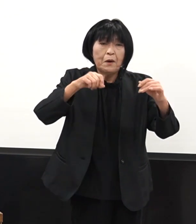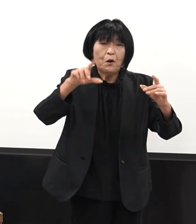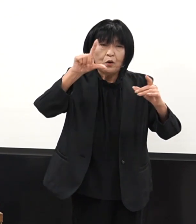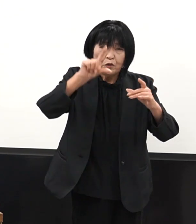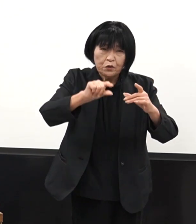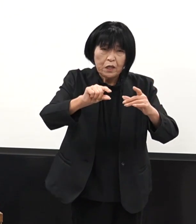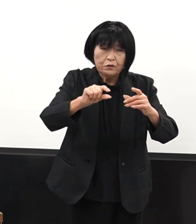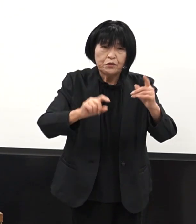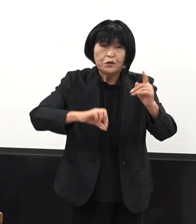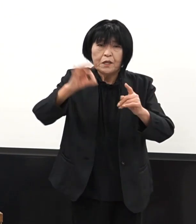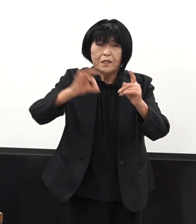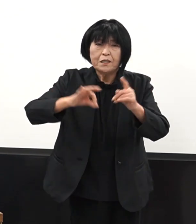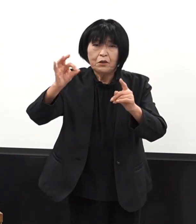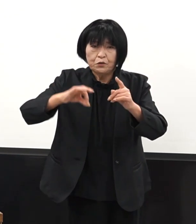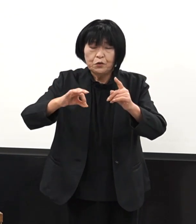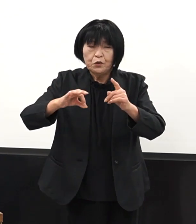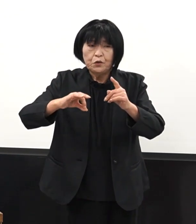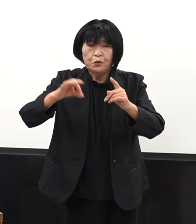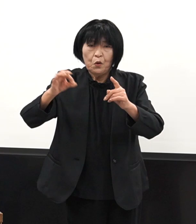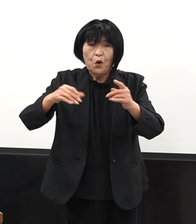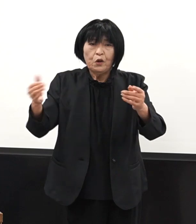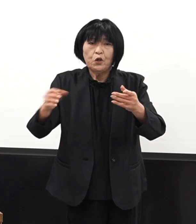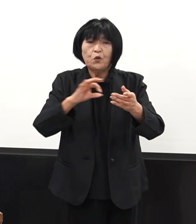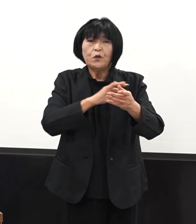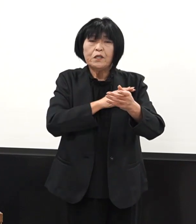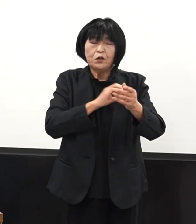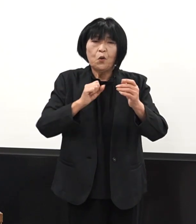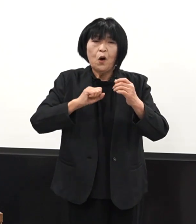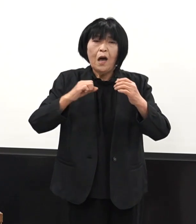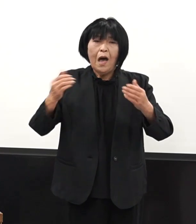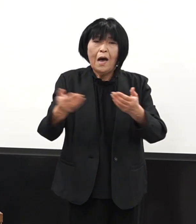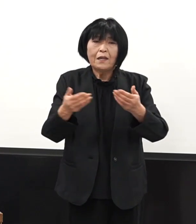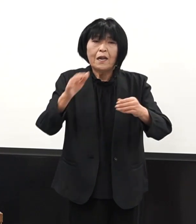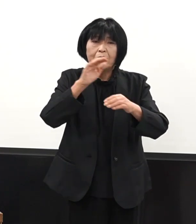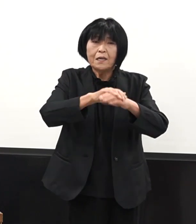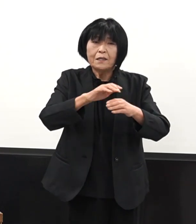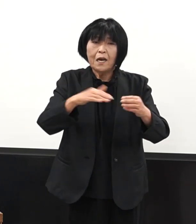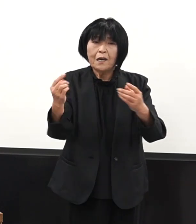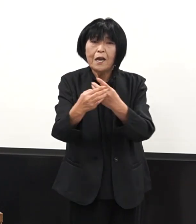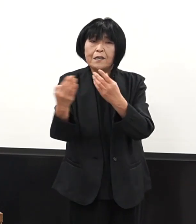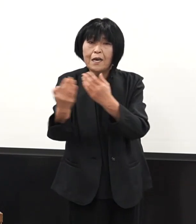デジタル化といった職員の働き方改革が